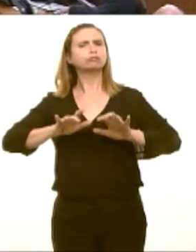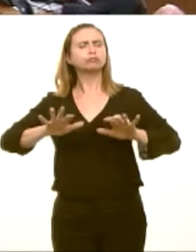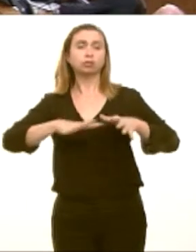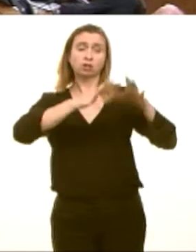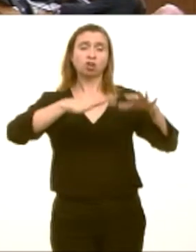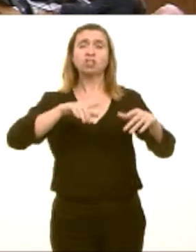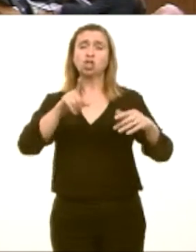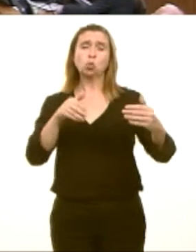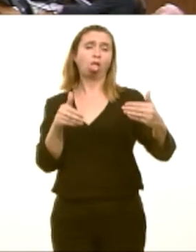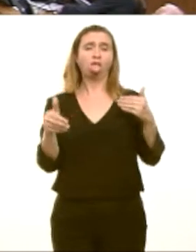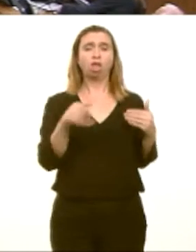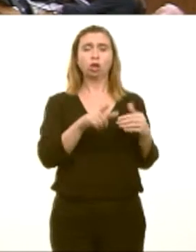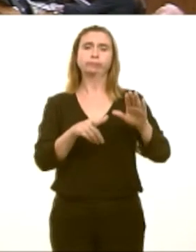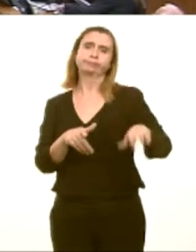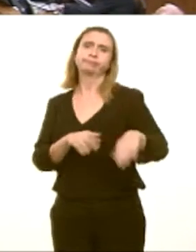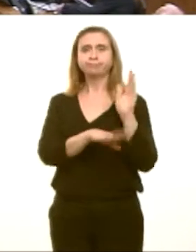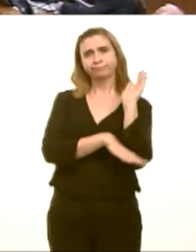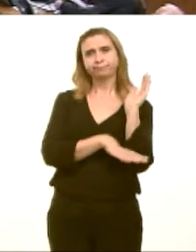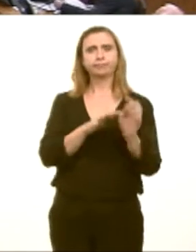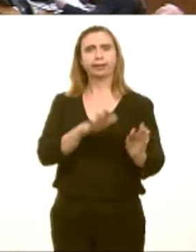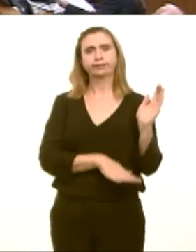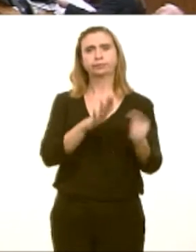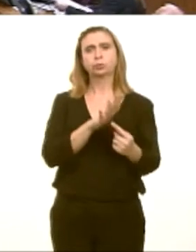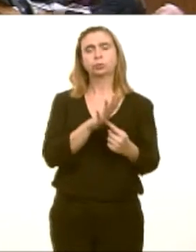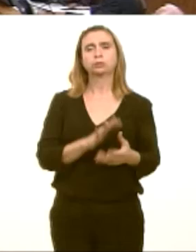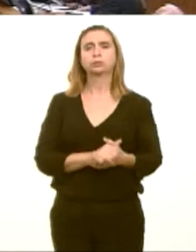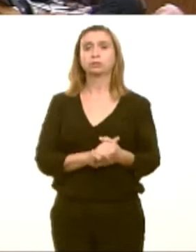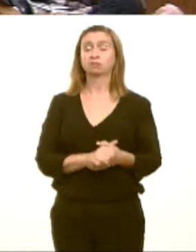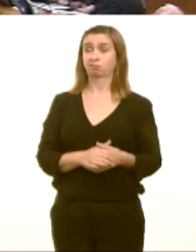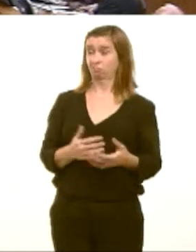Carwyn Jones: Wel, pe byddai hynnyín wir na fyddai cymunedau fel Gwernogle, er enghraifft, yn cael band eang.